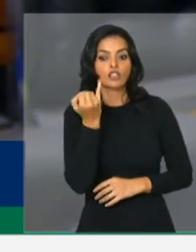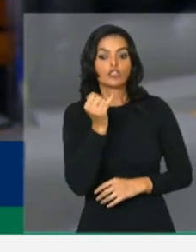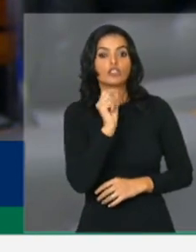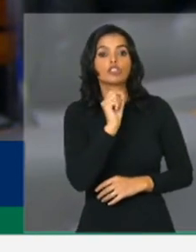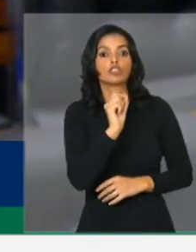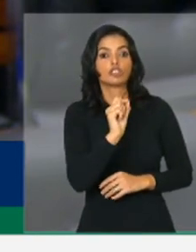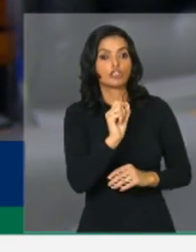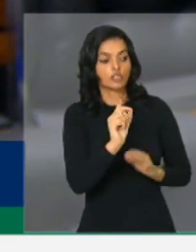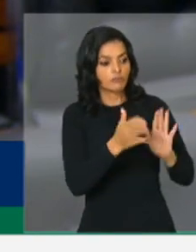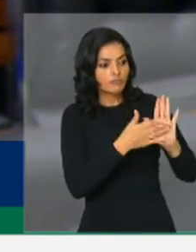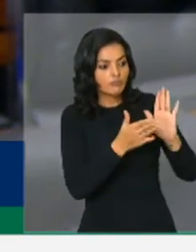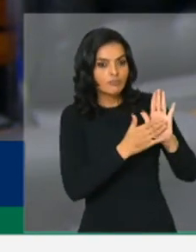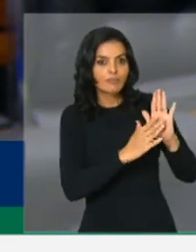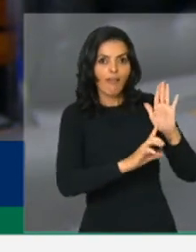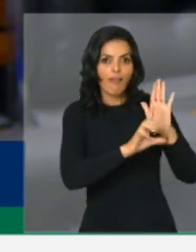POBRES DO MUNDO, UM PAÍS COM DESIGUALDADES RACIAIS,